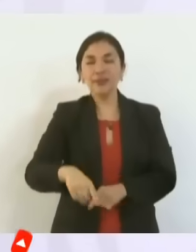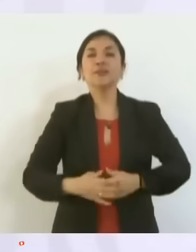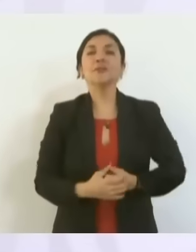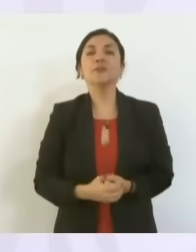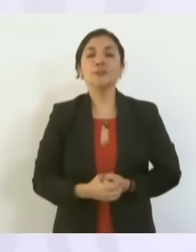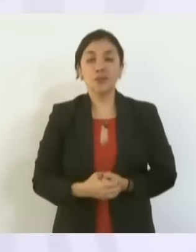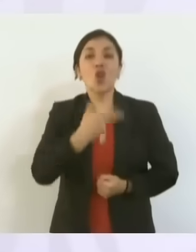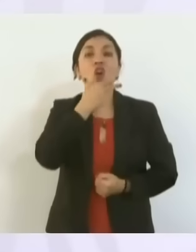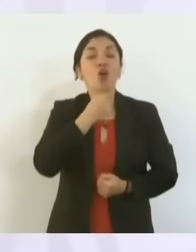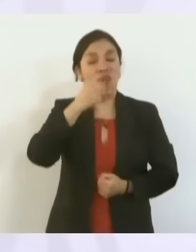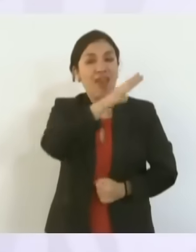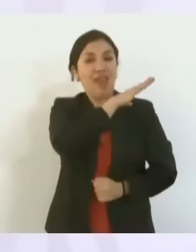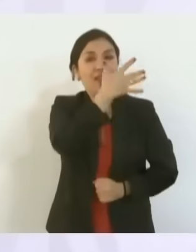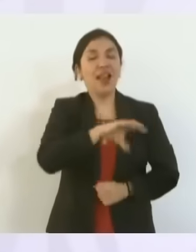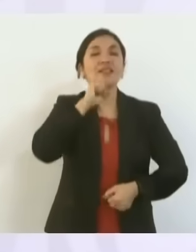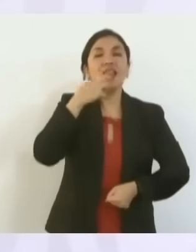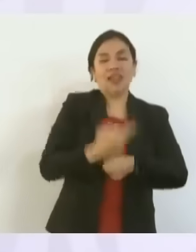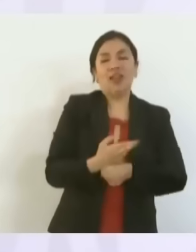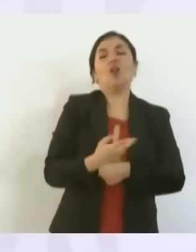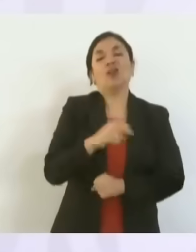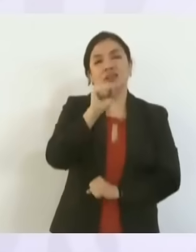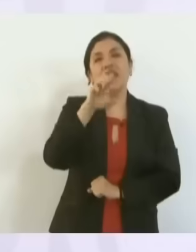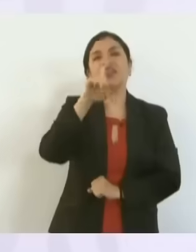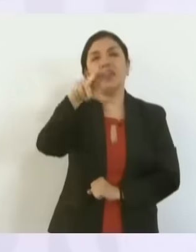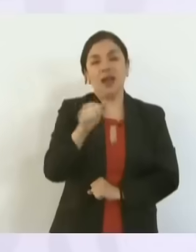al general secretario de la defensa nacional, Ricardo Trevilla Trejo,